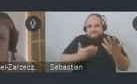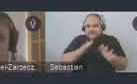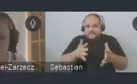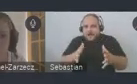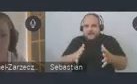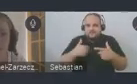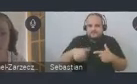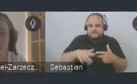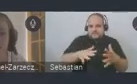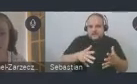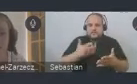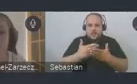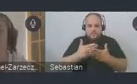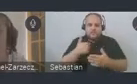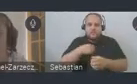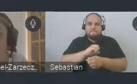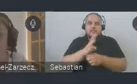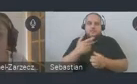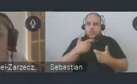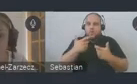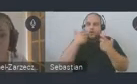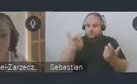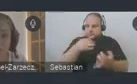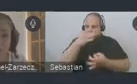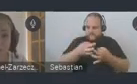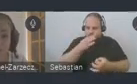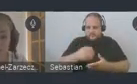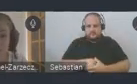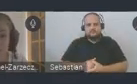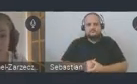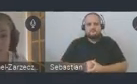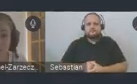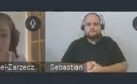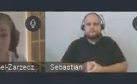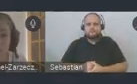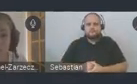W pandemii było o tym szczególnie głośno. I czym jest to wykluczenie cyfrowe?